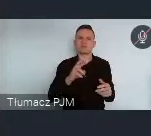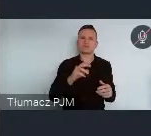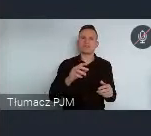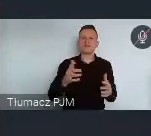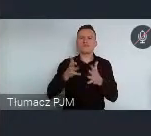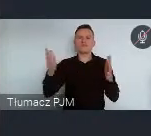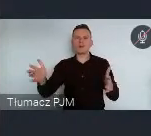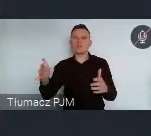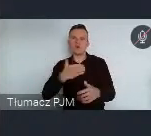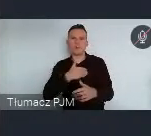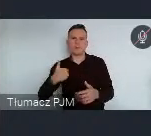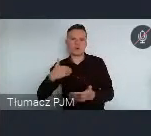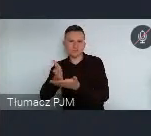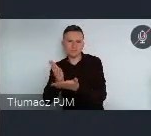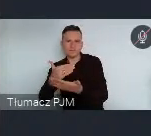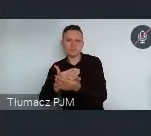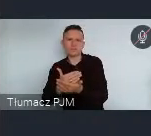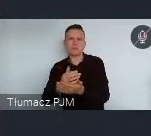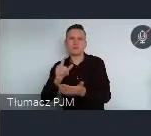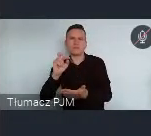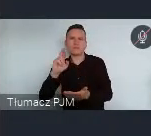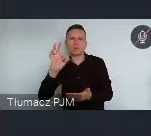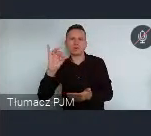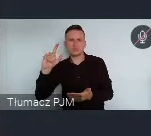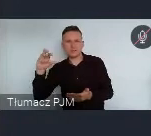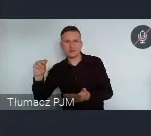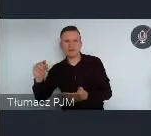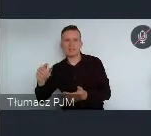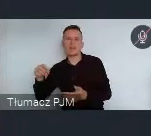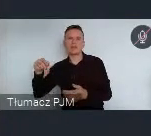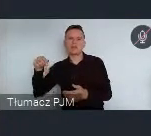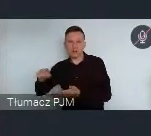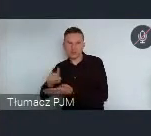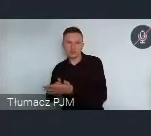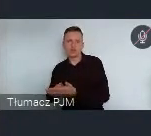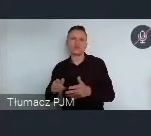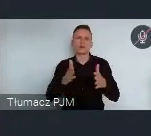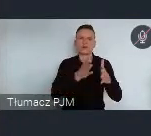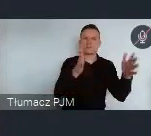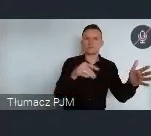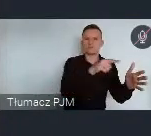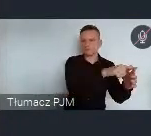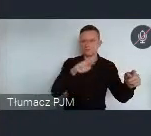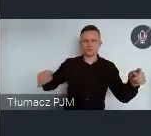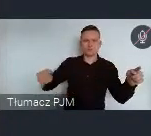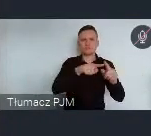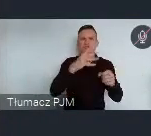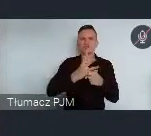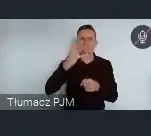a gminą Prusice w województwie dolnośląskim, gdzie planujemy do przebudowy około 44 kilometrów dróg